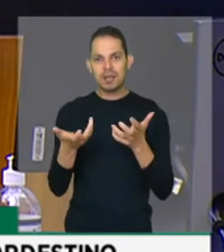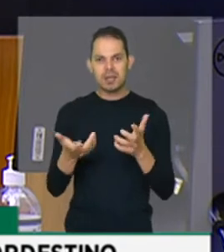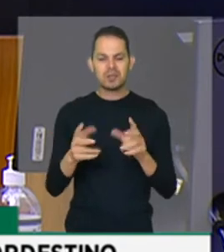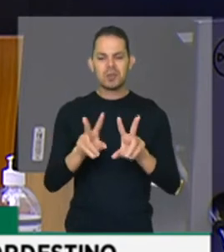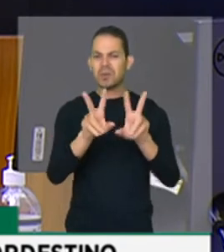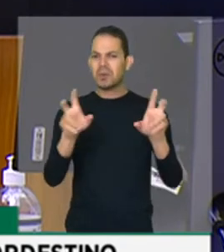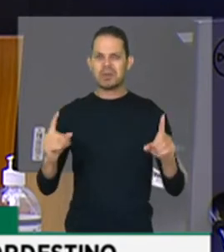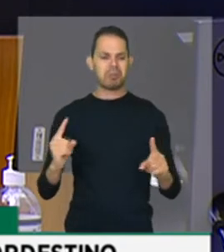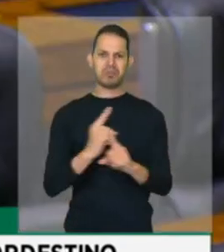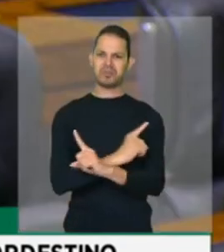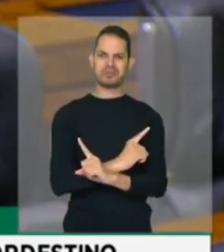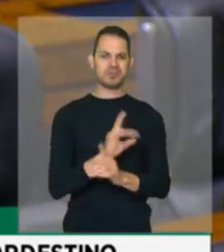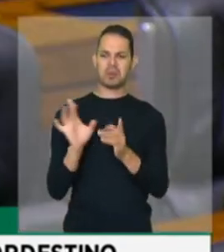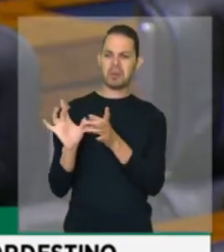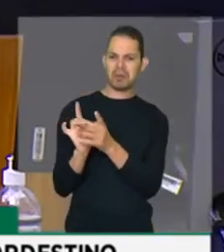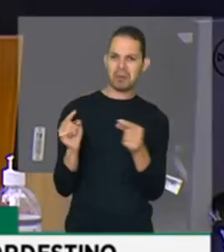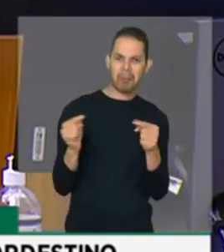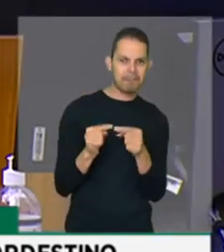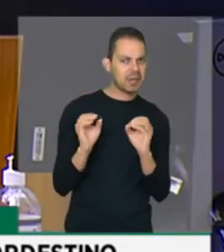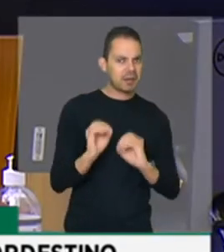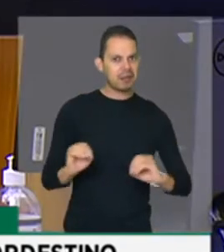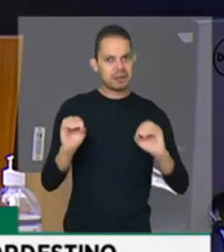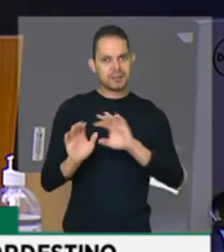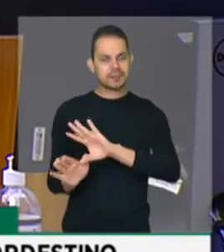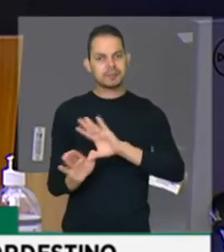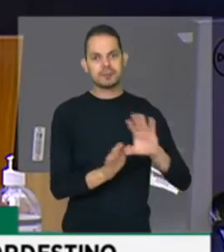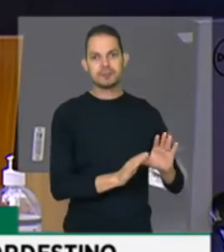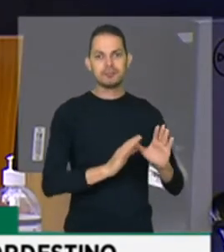TOTALMENTE FORA DO CONTEXTO. -- [PRESIDENTE]: COMO ORIENTA O MDB? -- [DEPUTADO]: MDB